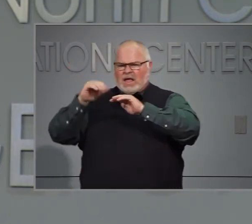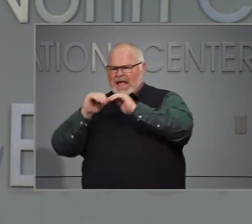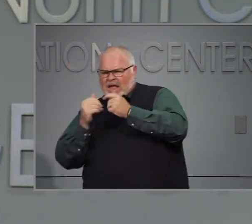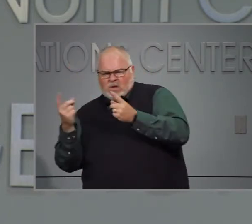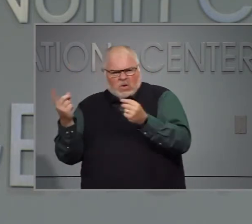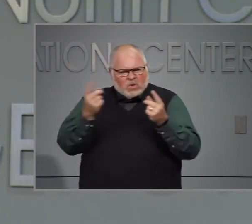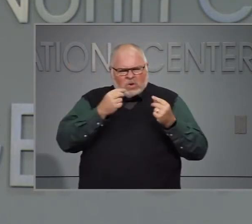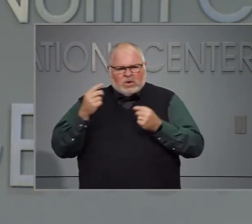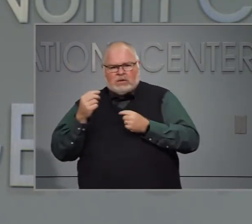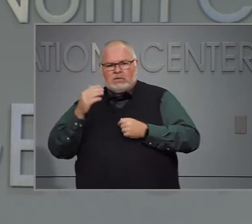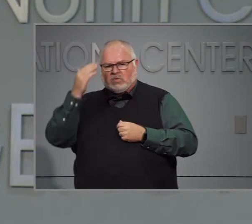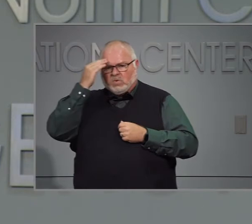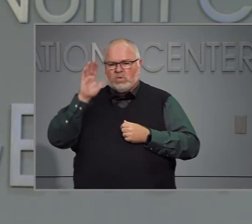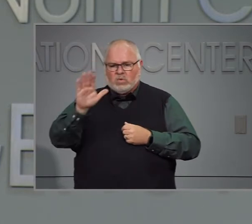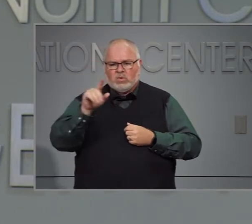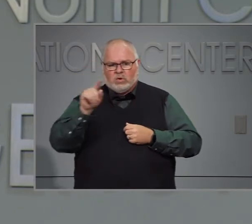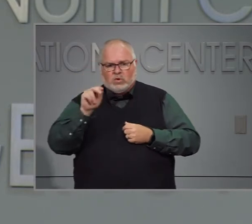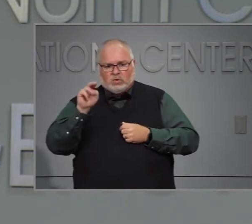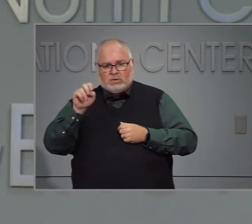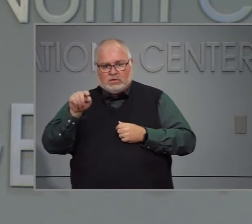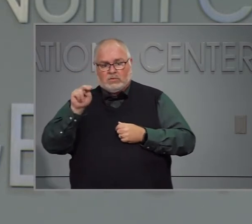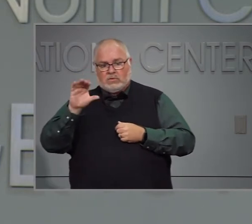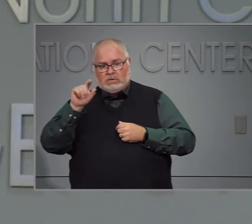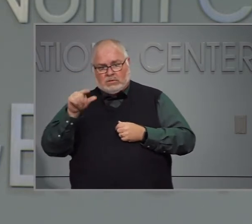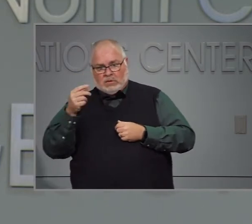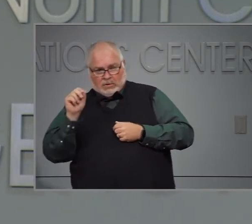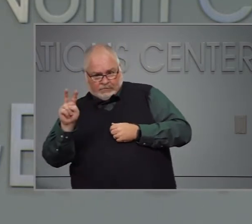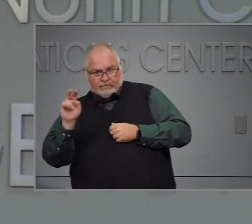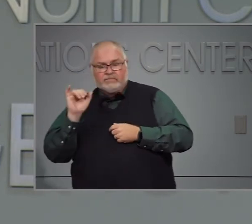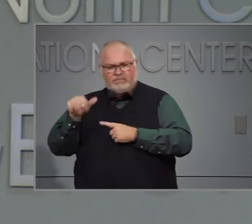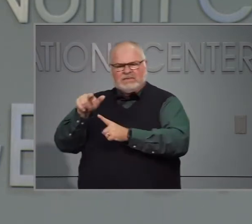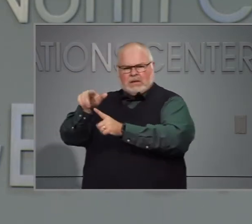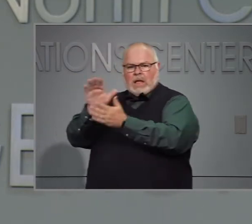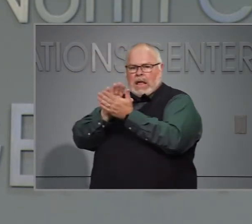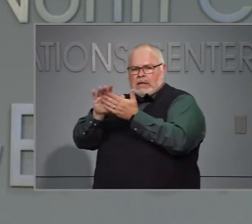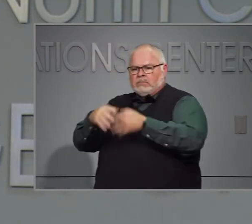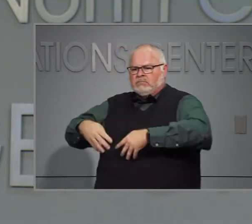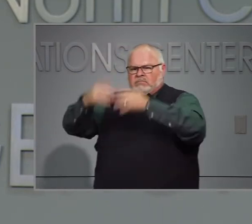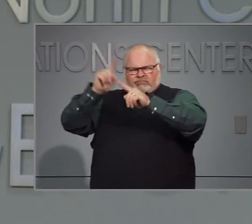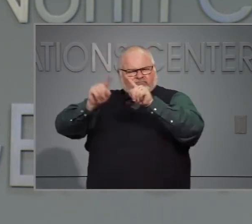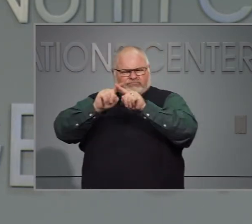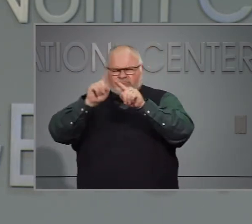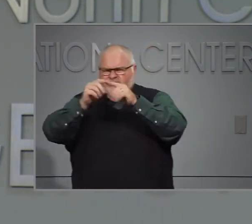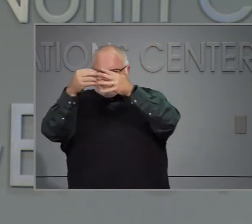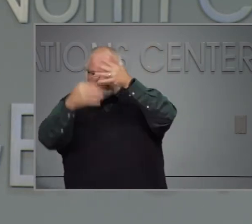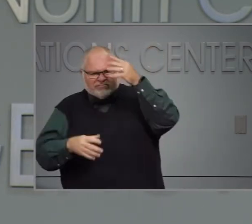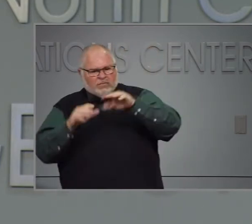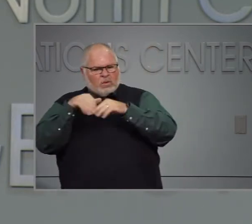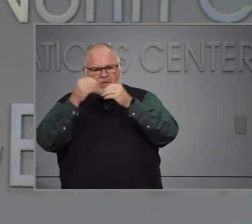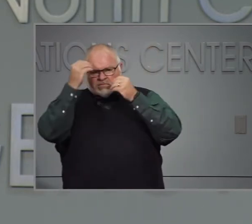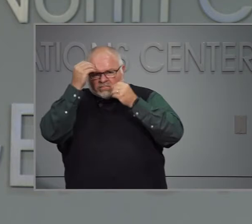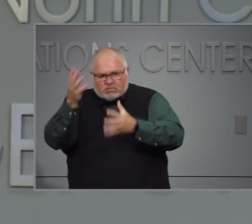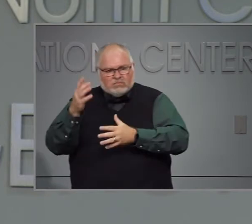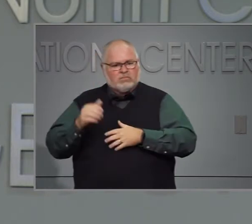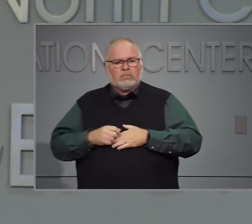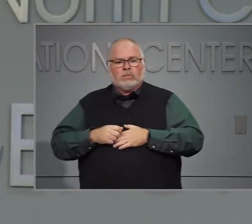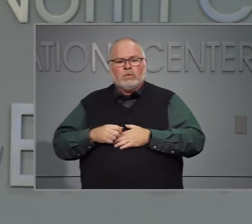inundaciones, visite no Johnson conozca su son apuntó en ese punto co y también recuerde